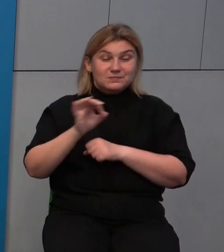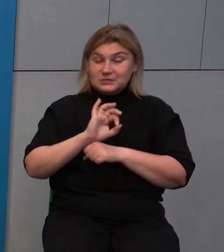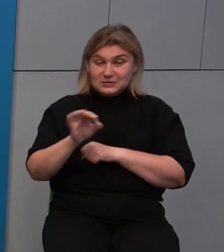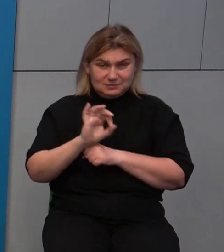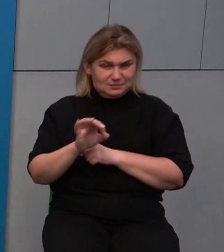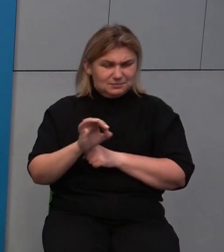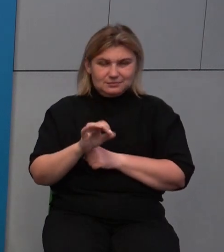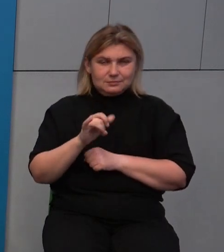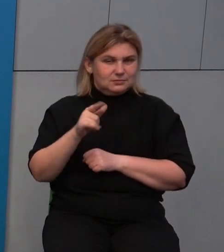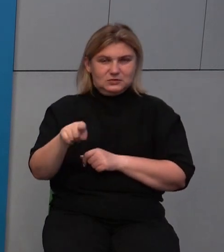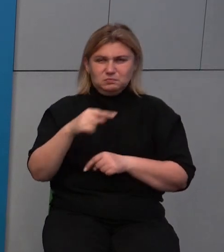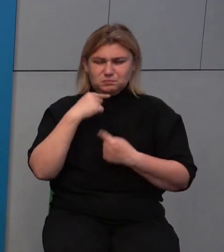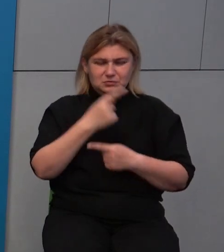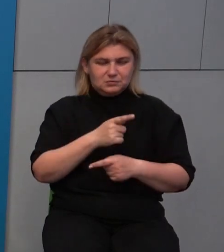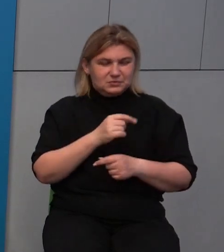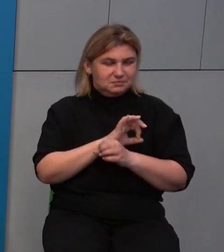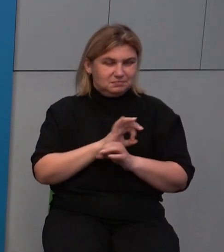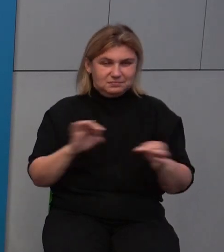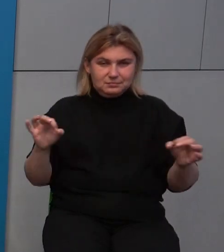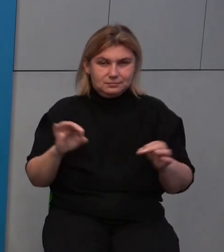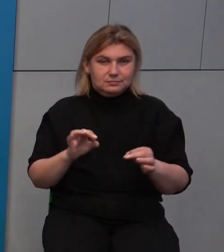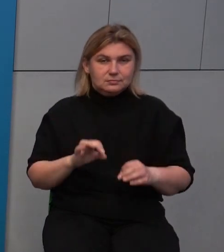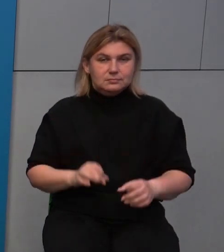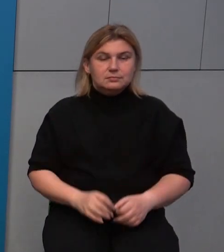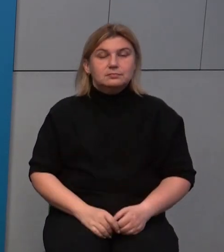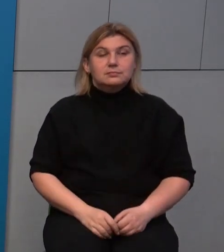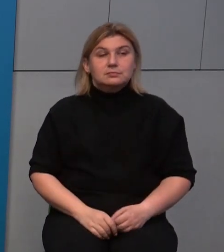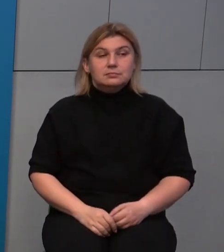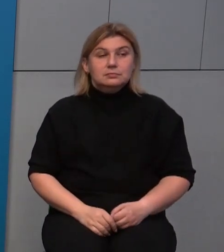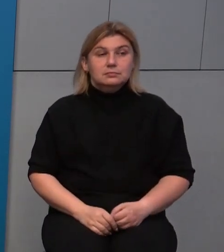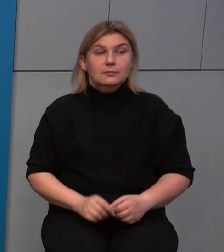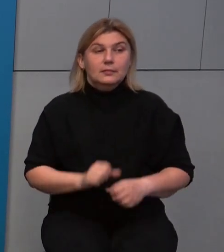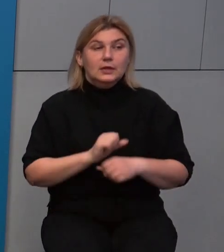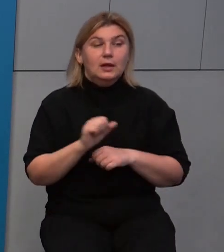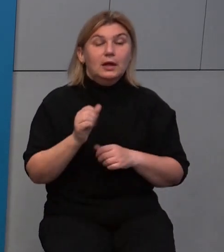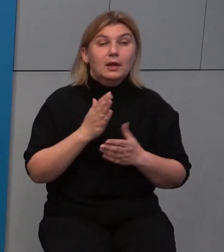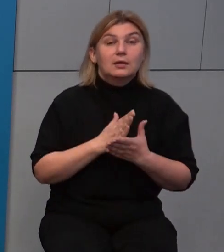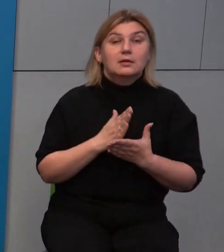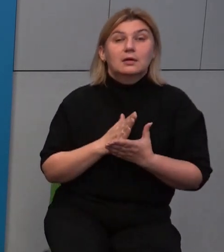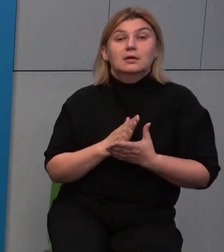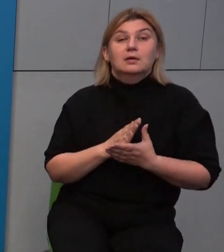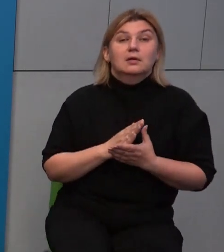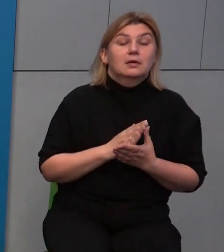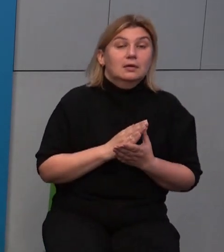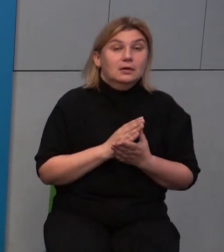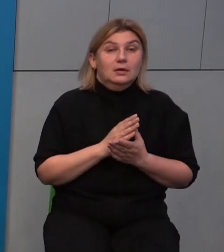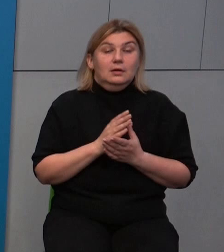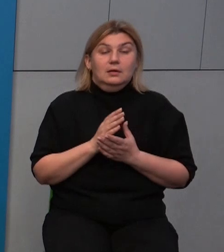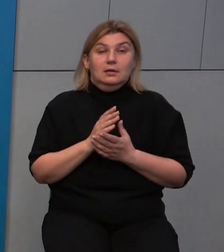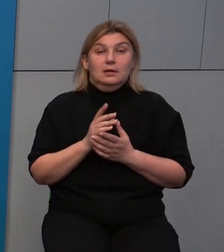Więc po prostu jest tylko ten taki aluzyjny sposób